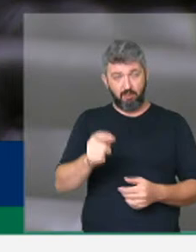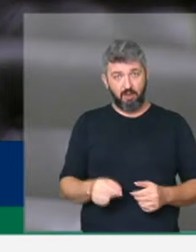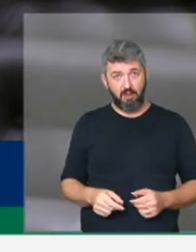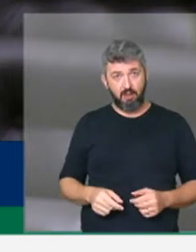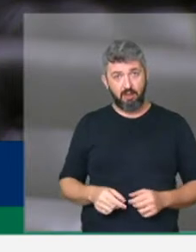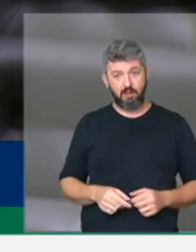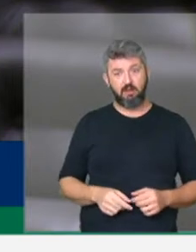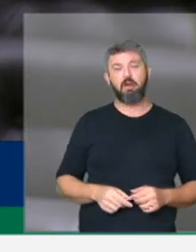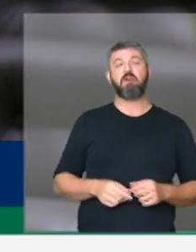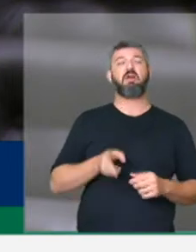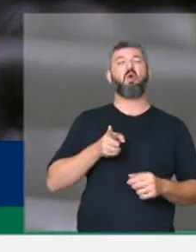PRA ESTANCAR ESTE DRENO DE FINANCIAMENTO QUE EU GOSTARIA